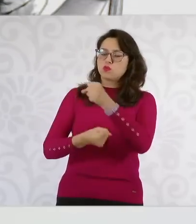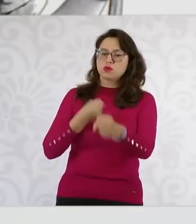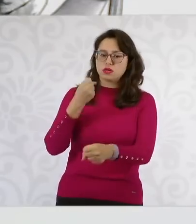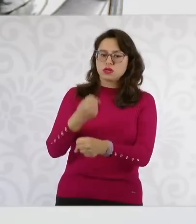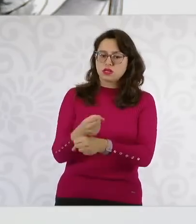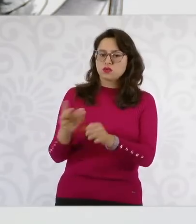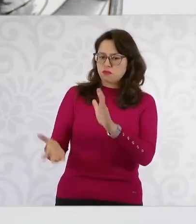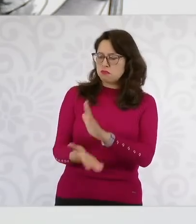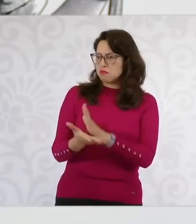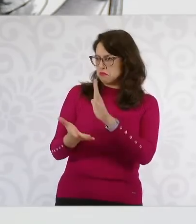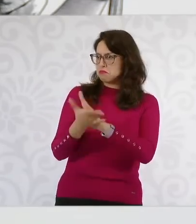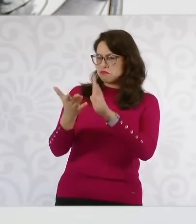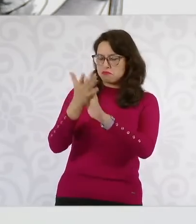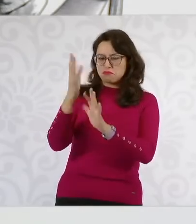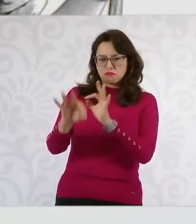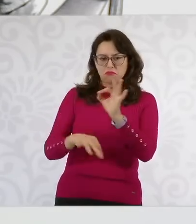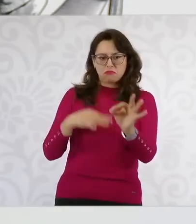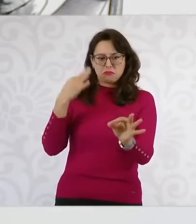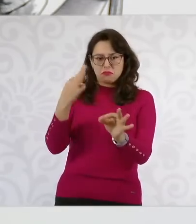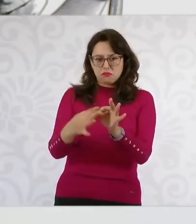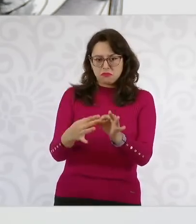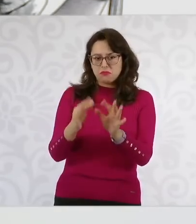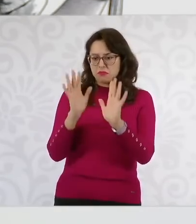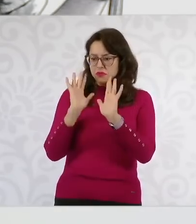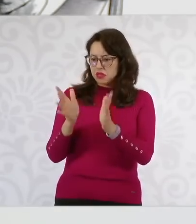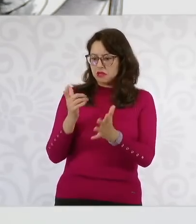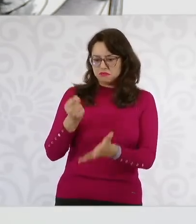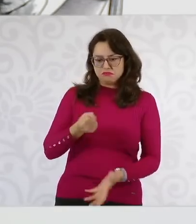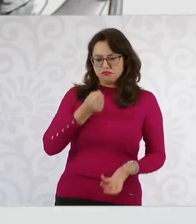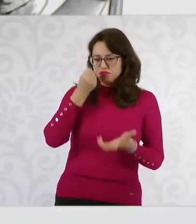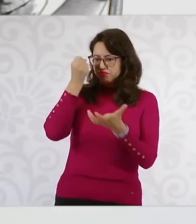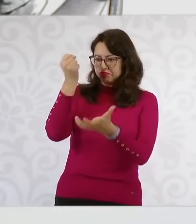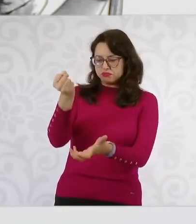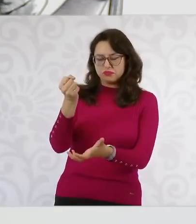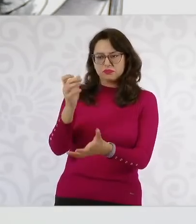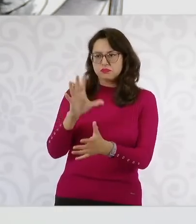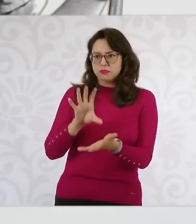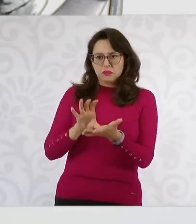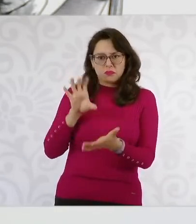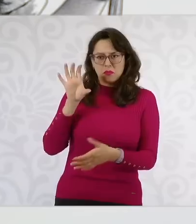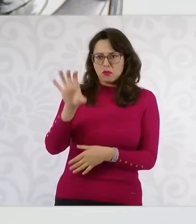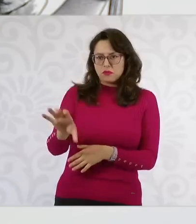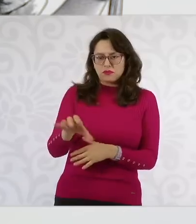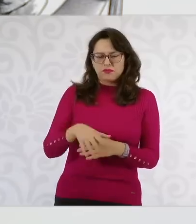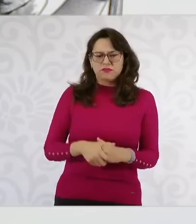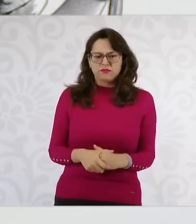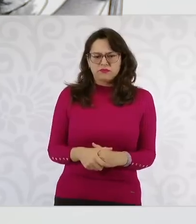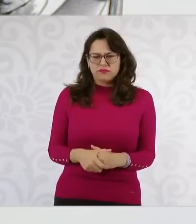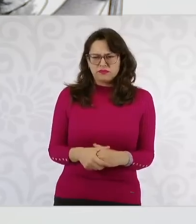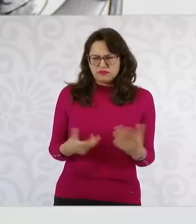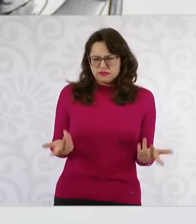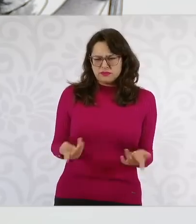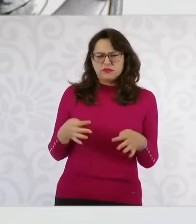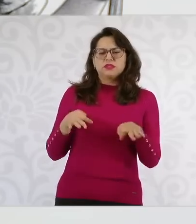recursos disponibles no hay problema eh habría que averiguar exactamente qué pasó Si no hubo